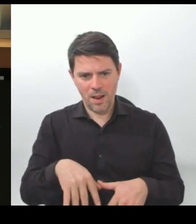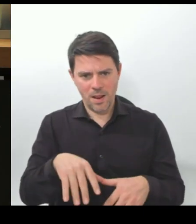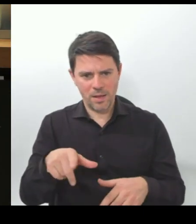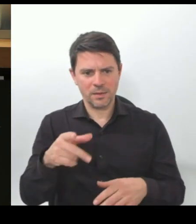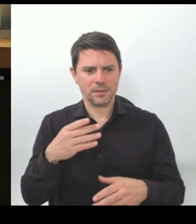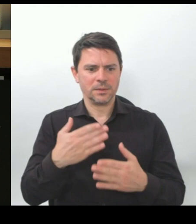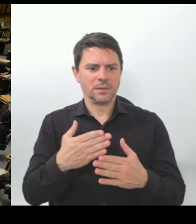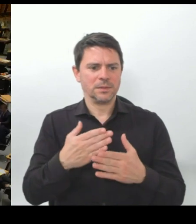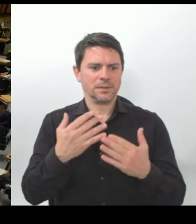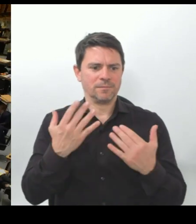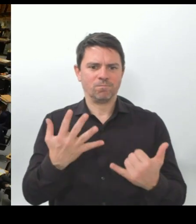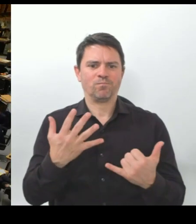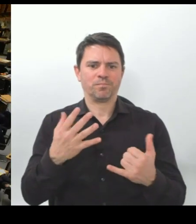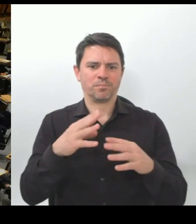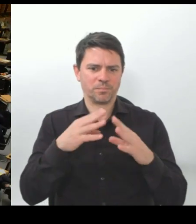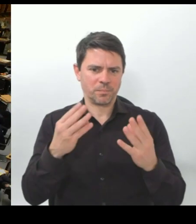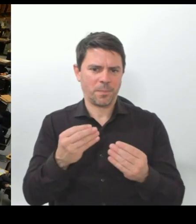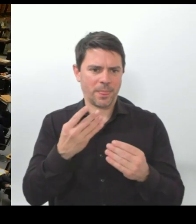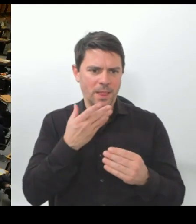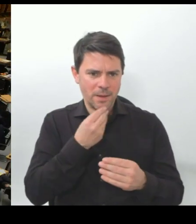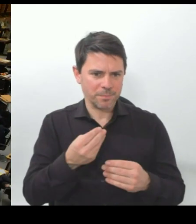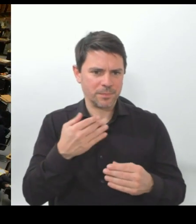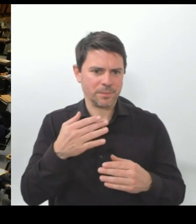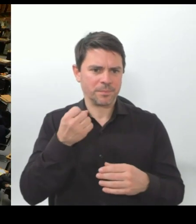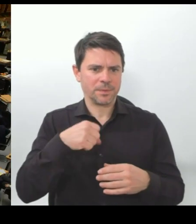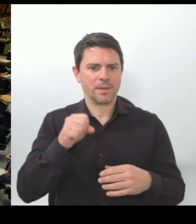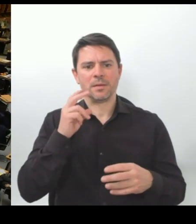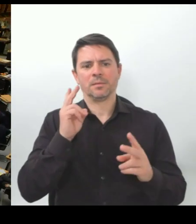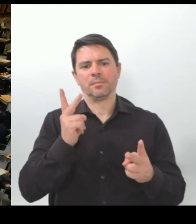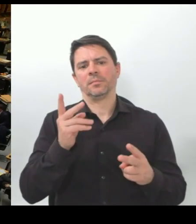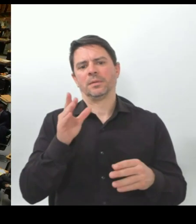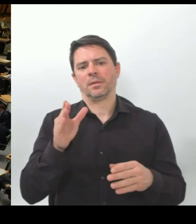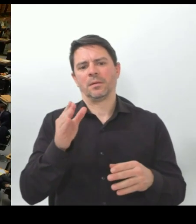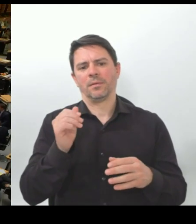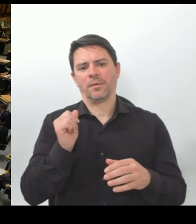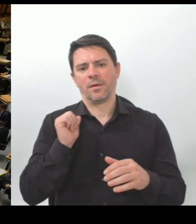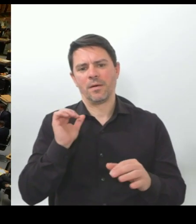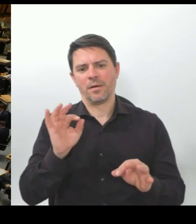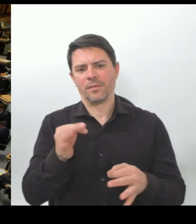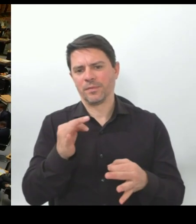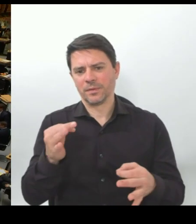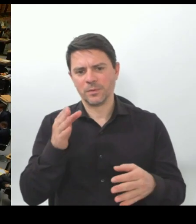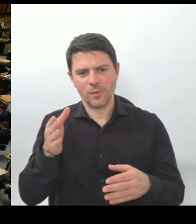Dann verfahren wir, so Tagesordnungspunkt 53 Priorität der Fraktion Bündnis 90 / Die Grünen Nummer vier,